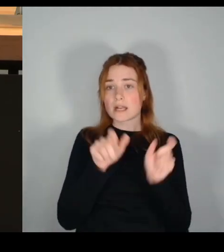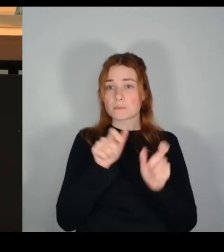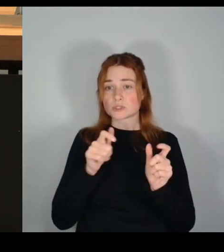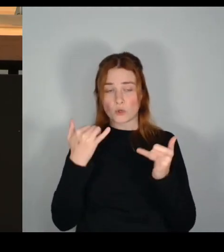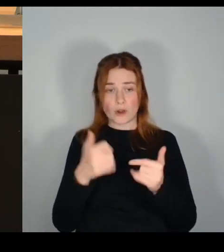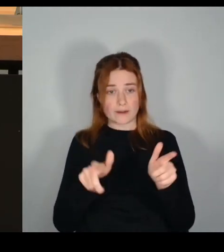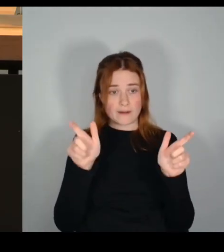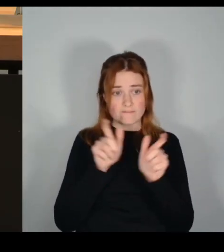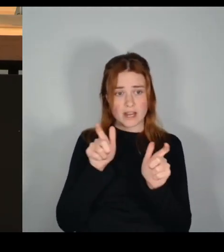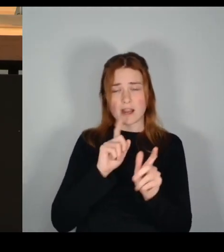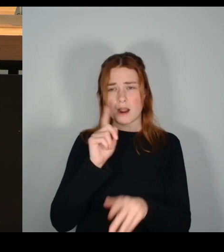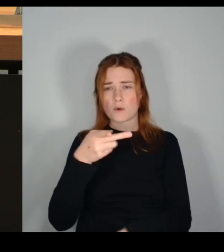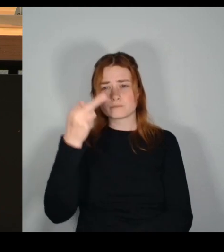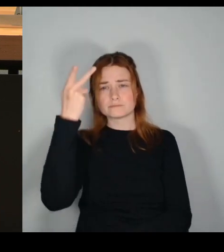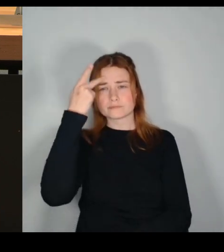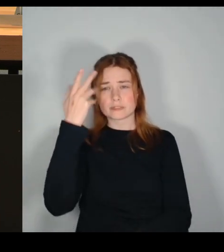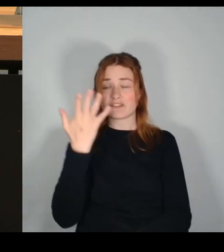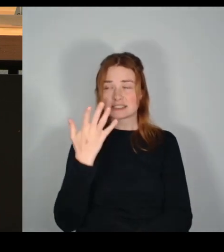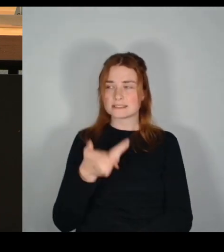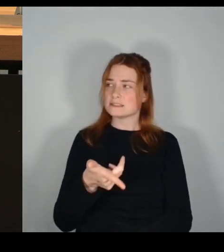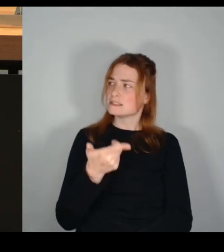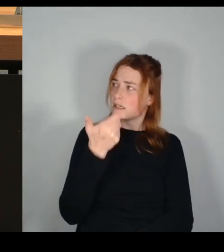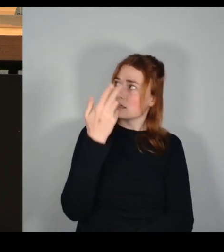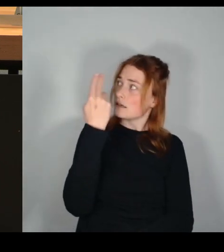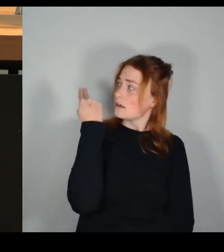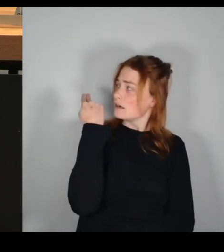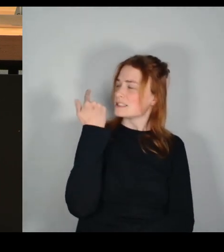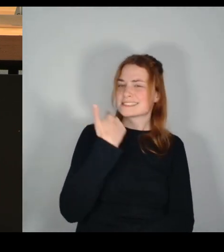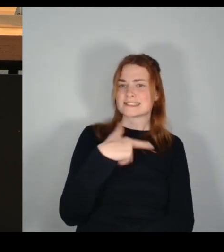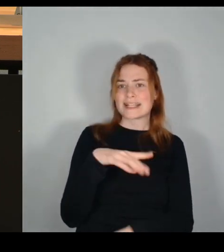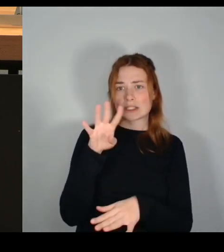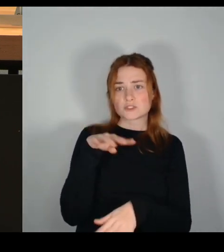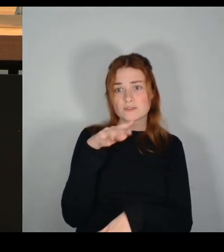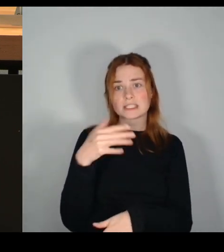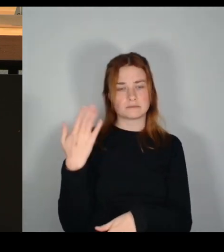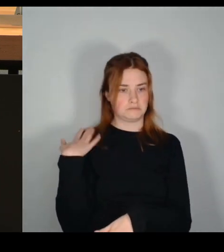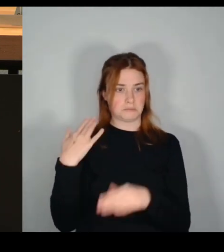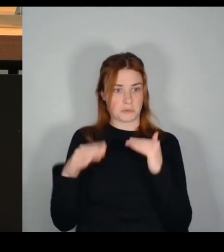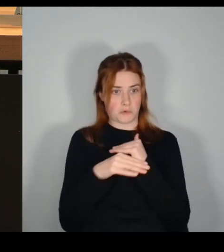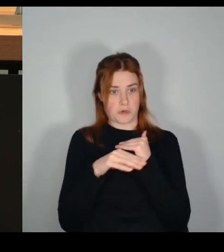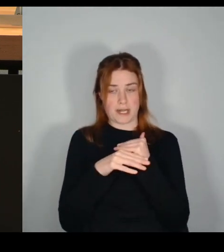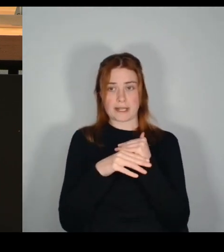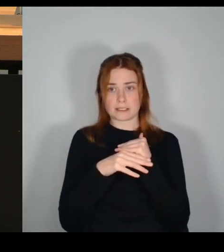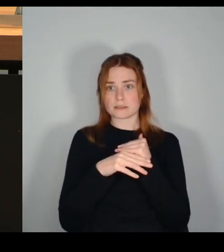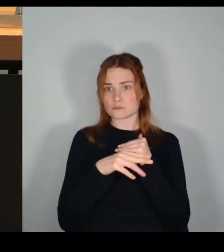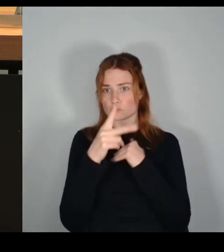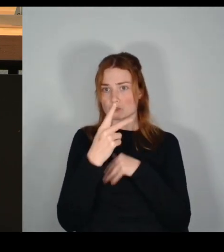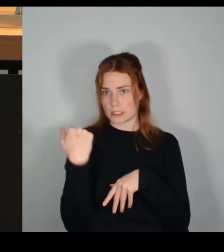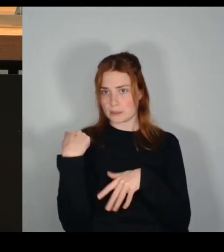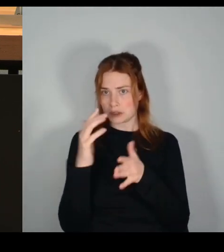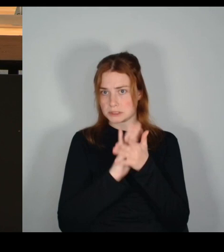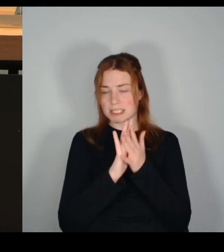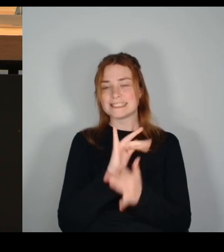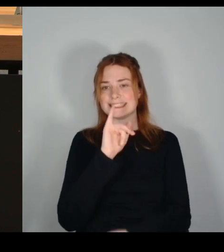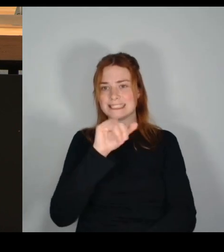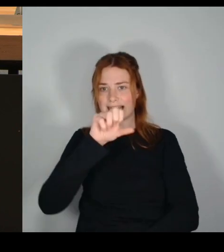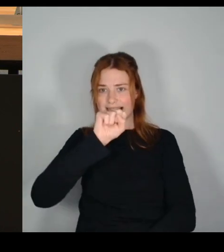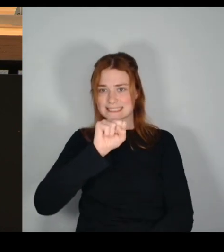wie mein Kollege Kocak auch erwähnt hat, als der IS die schlimmsten Gräueltaten an der kurdischen Bevölkerung und insbesondere an der